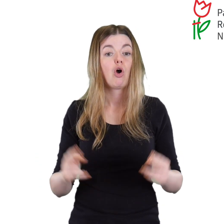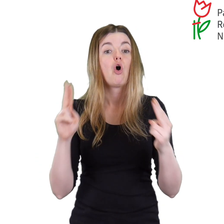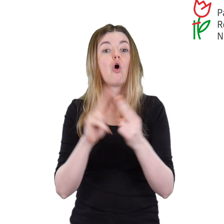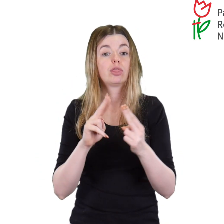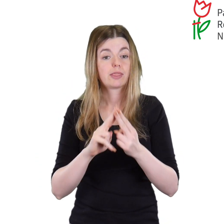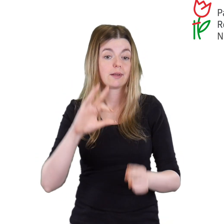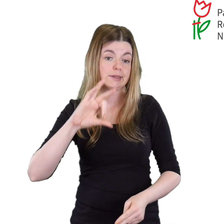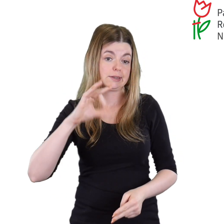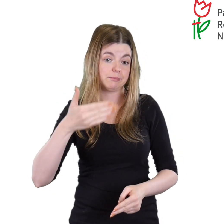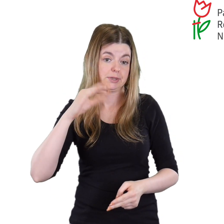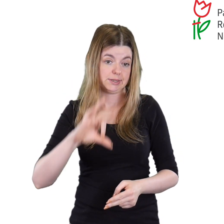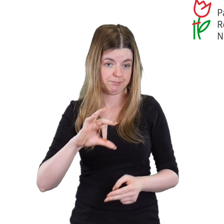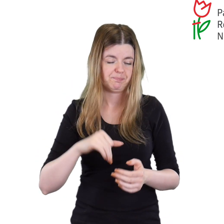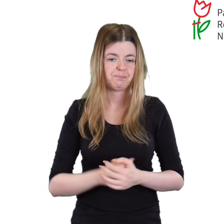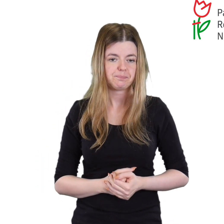Kontakt SMS